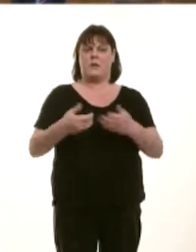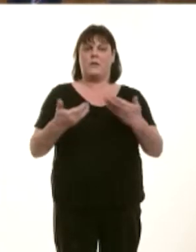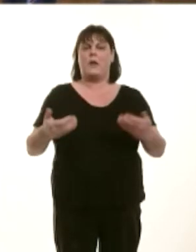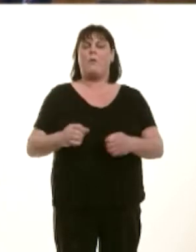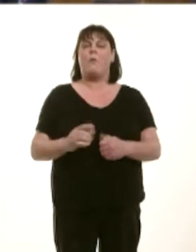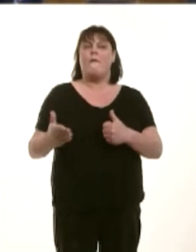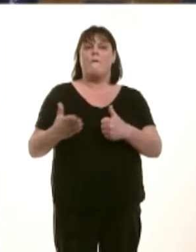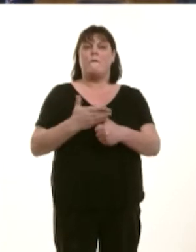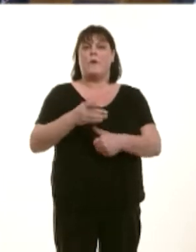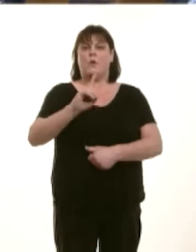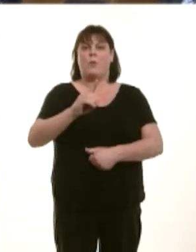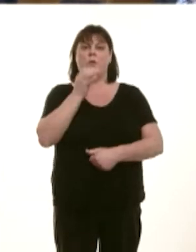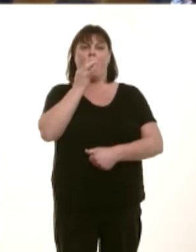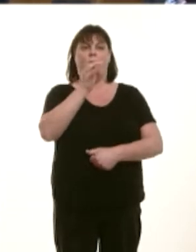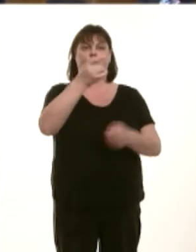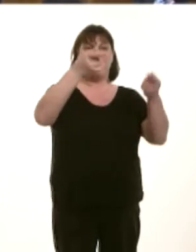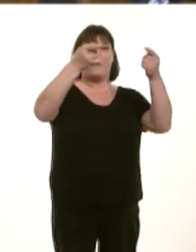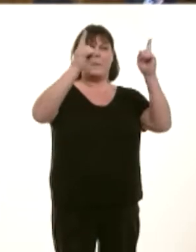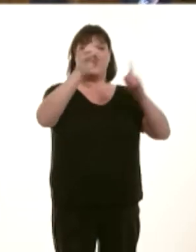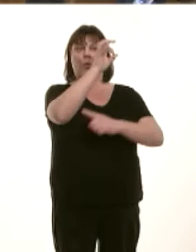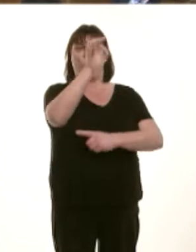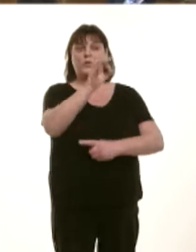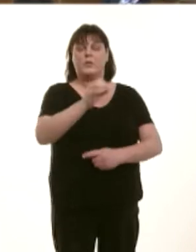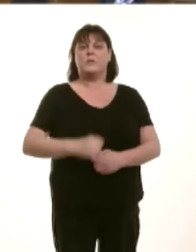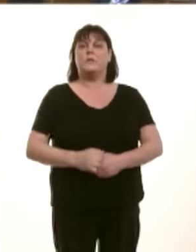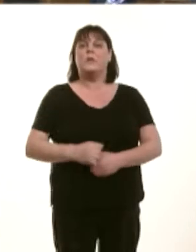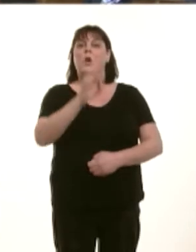item this afternoon is questions to the First Minister. Question 1: Elin Jones.